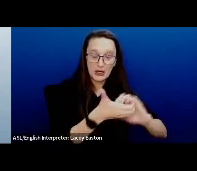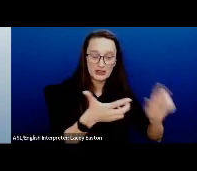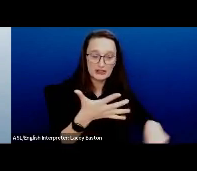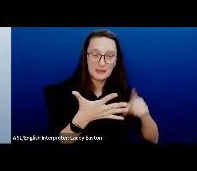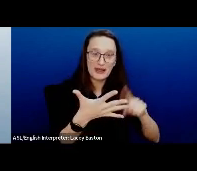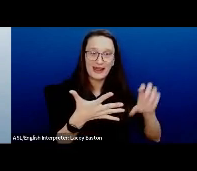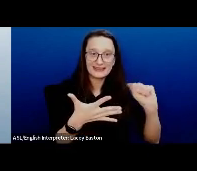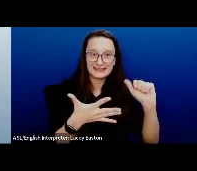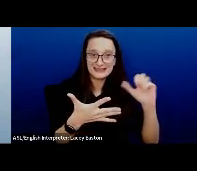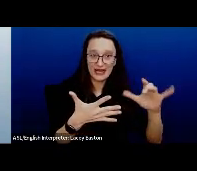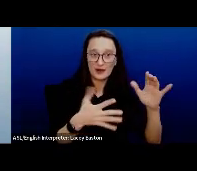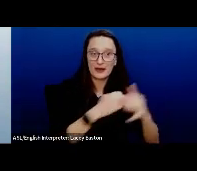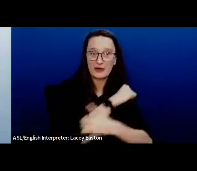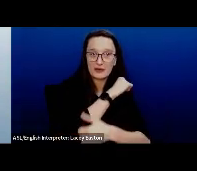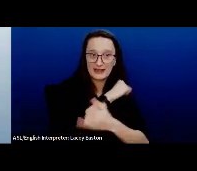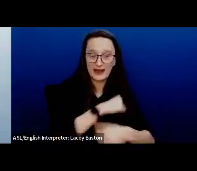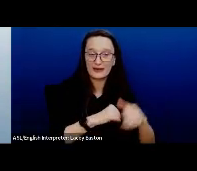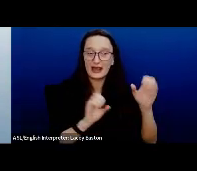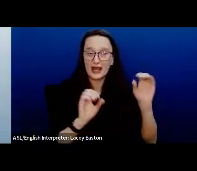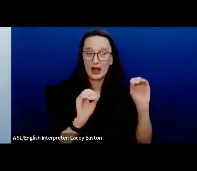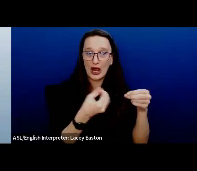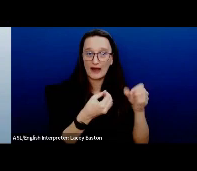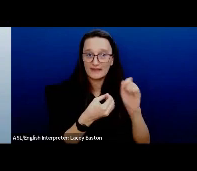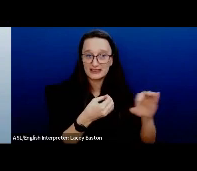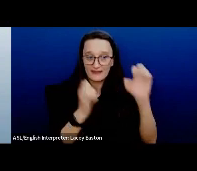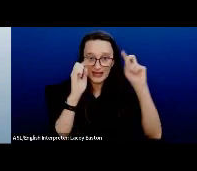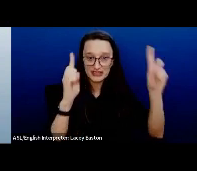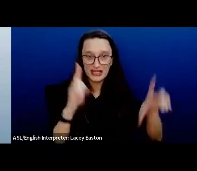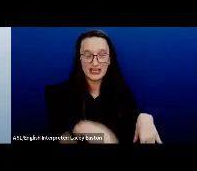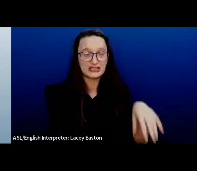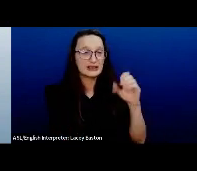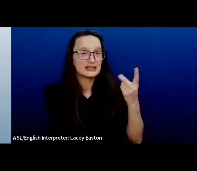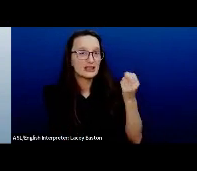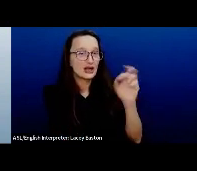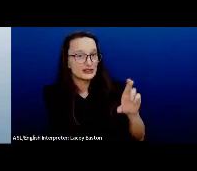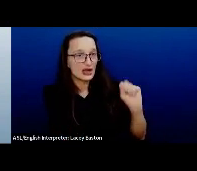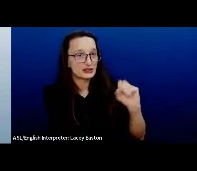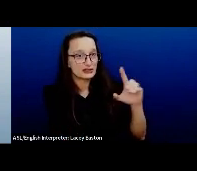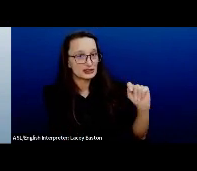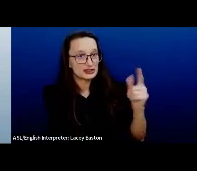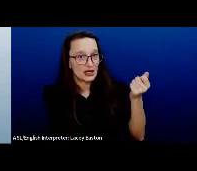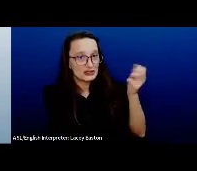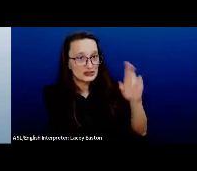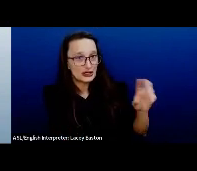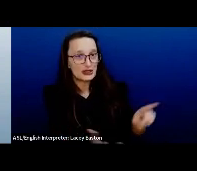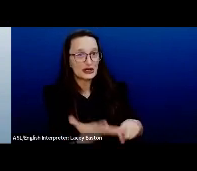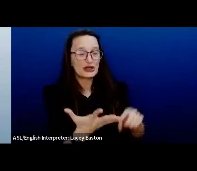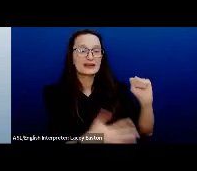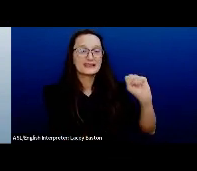agradecer al Dr. Scott Turner East San Gabriel Selpa Rayleen Nelson Director del sur del condado de Orange